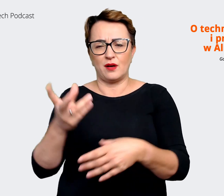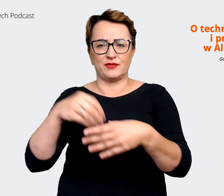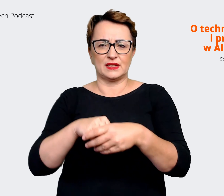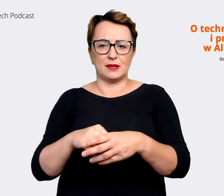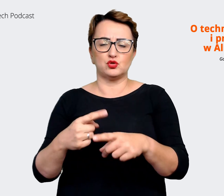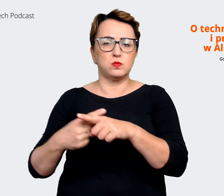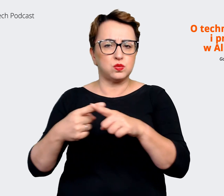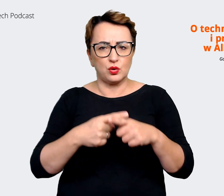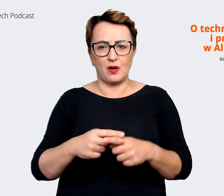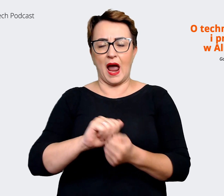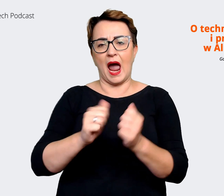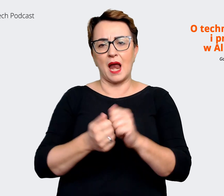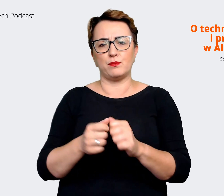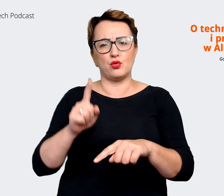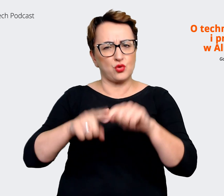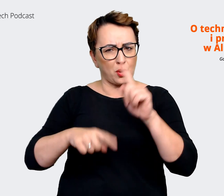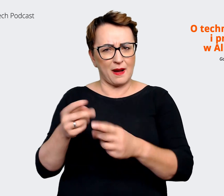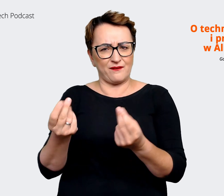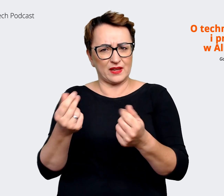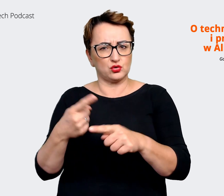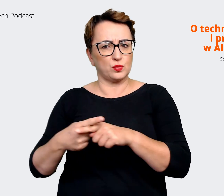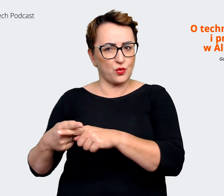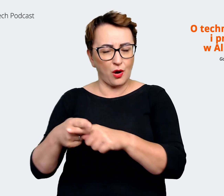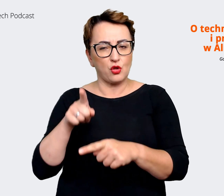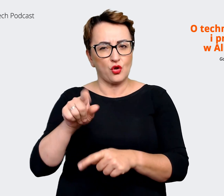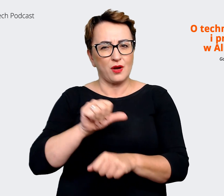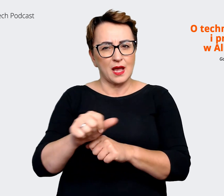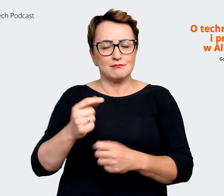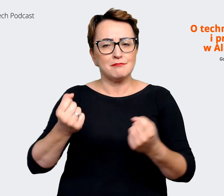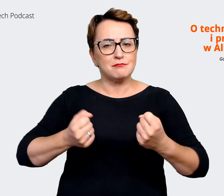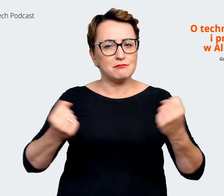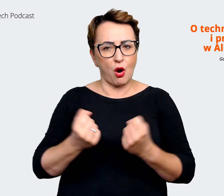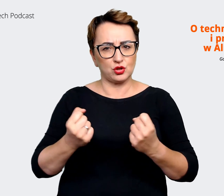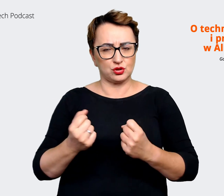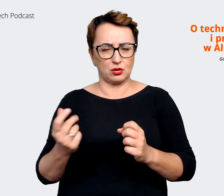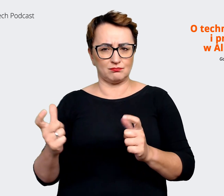czy to jest bardziej taka klasyczna finansowa, jest też bardzo mocno obwarowane różnymi